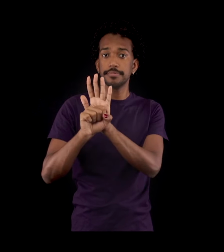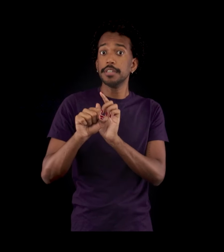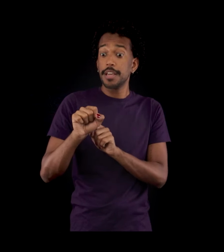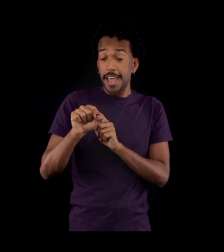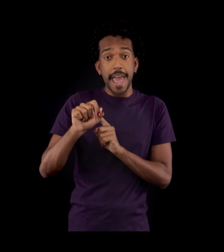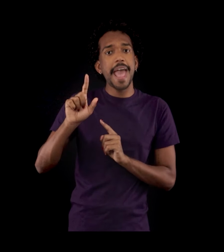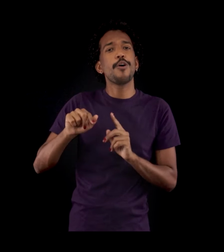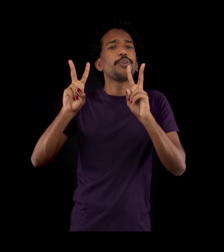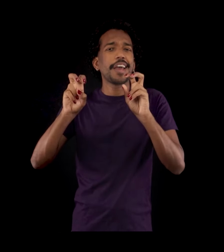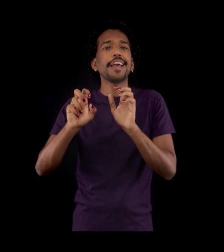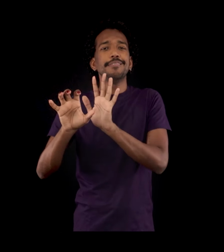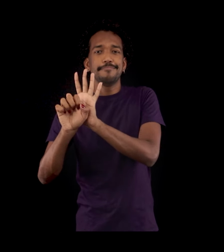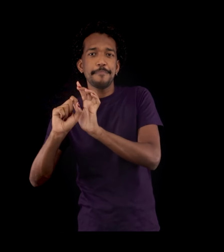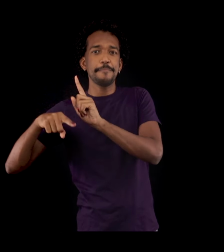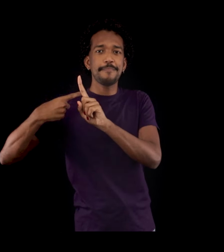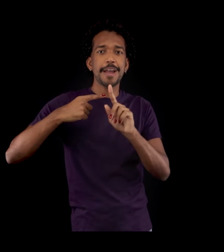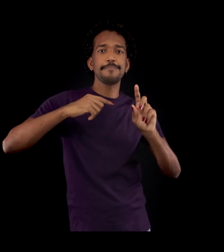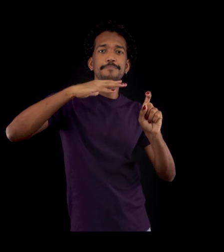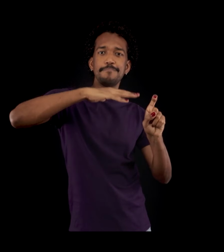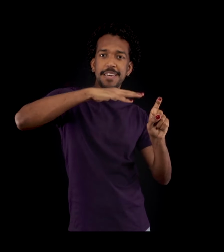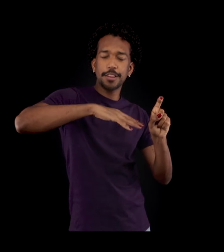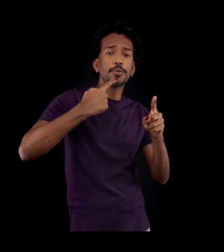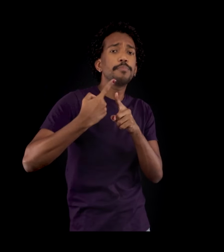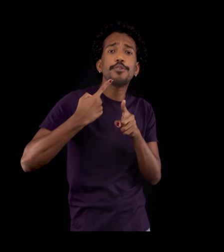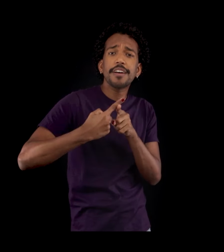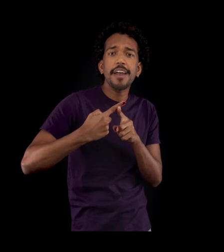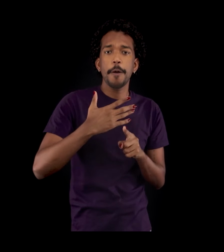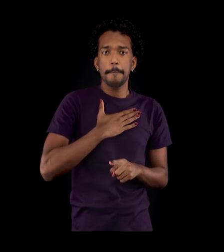simbolismo e do mito – e vou dar uma interpretação